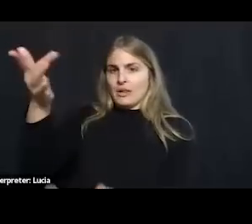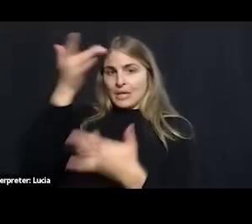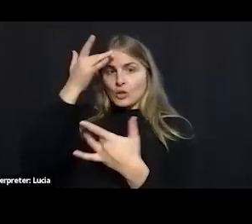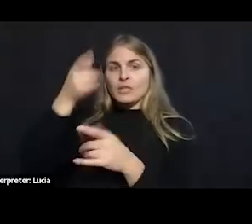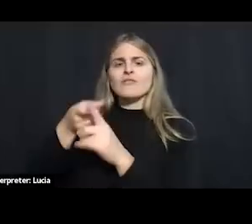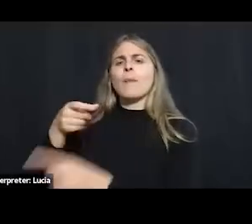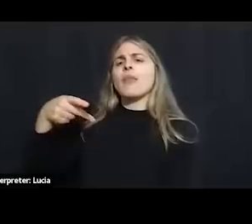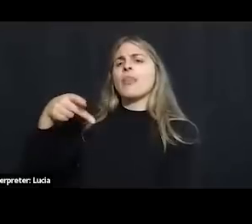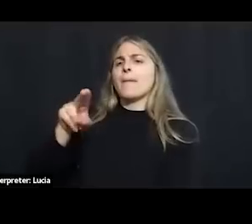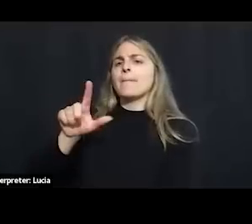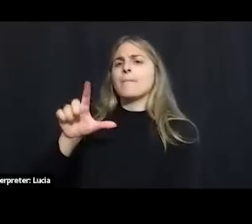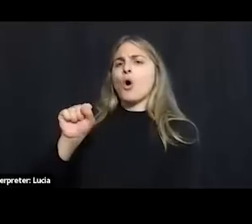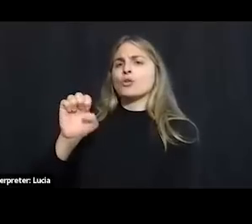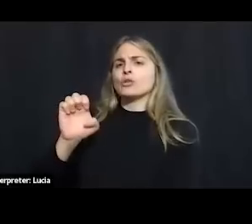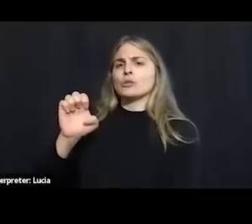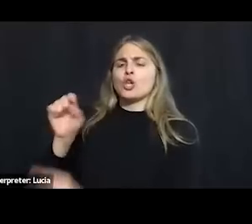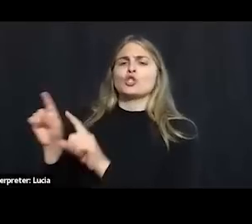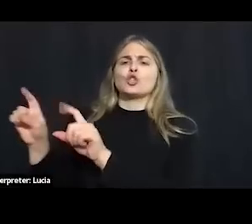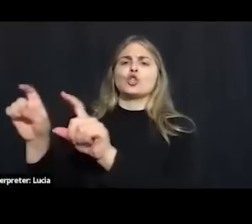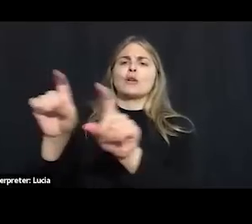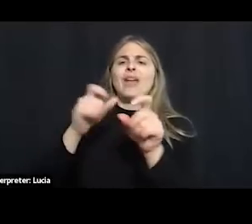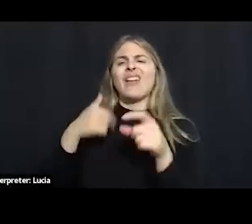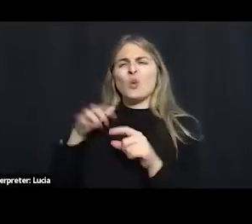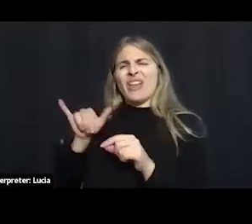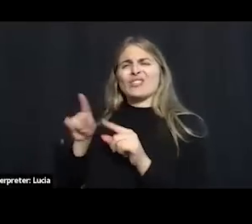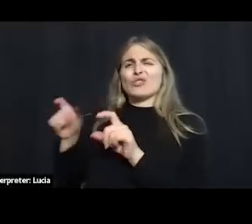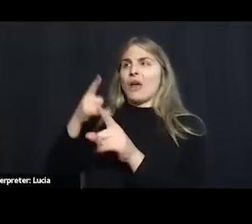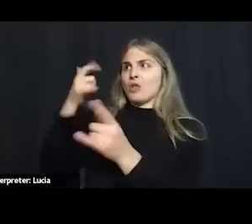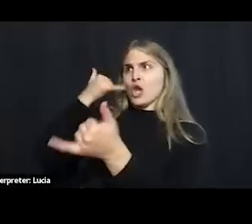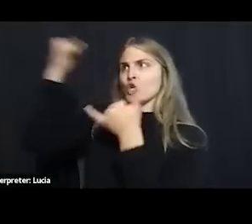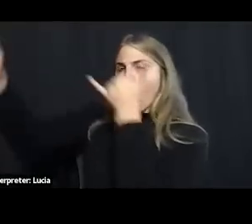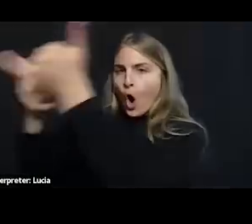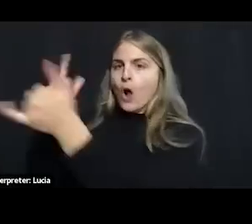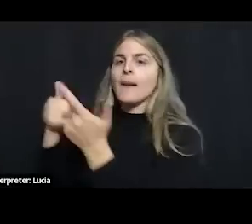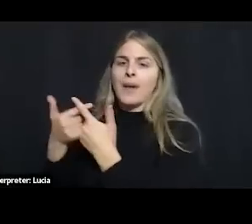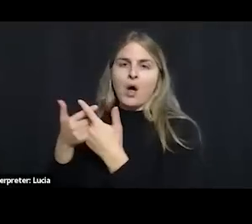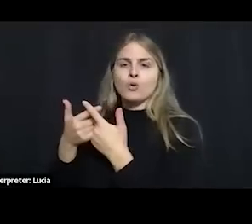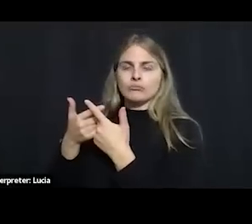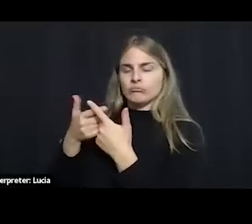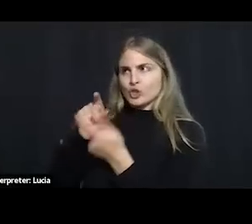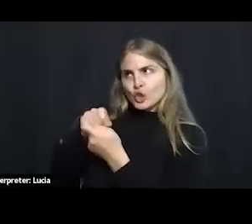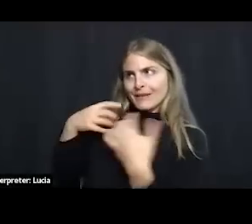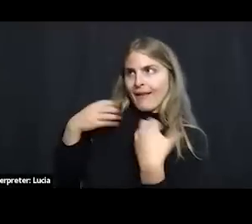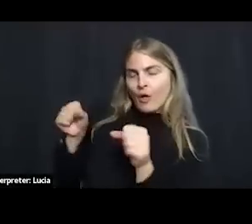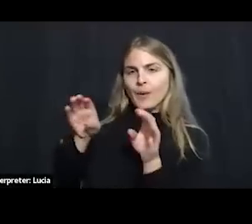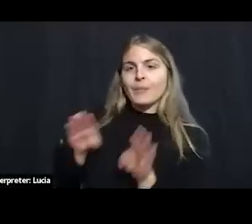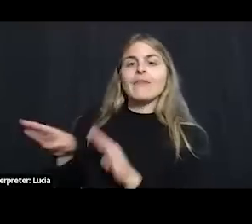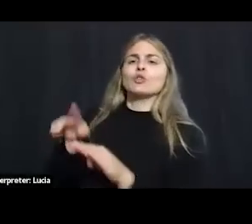que es la encuesta de salud más grande donde las personas llaman a individuos y les hacen preguntas sobre comportamientos de salud. Y también puedes hacerles ciertas preguntas